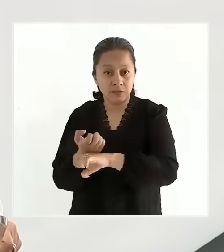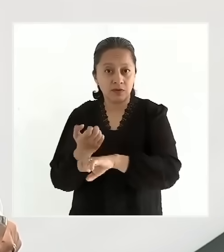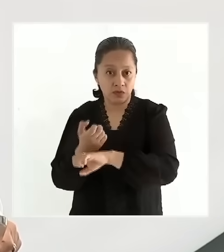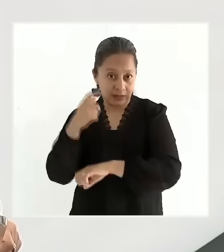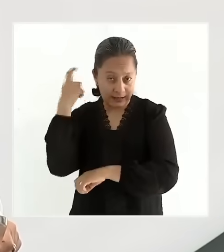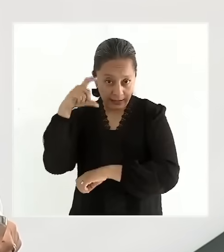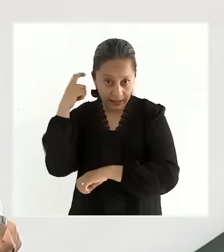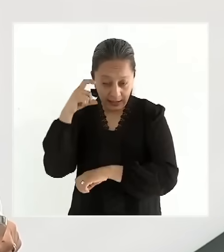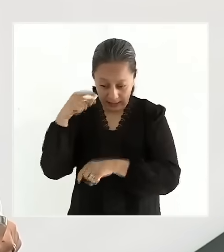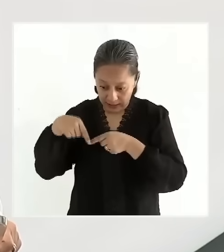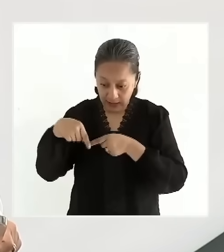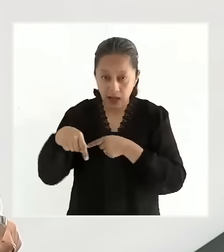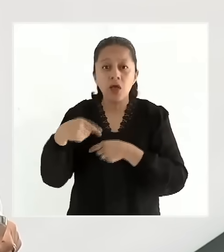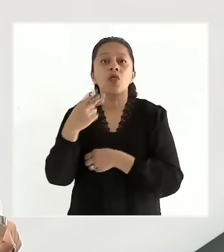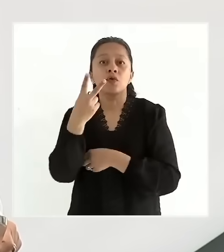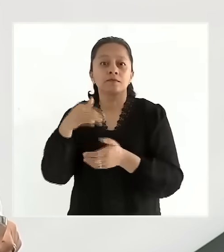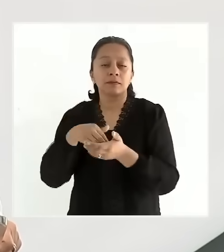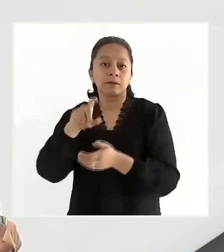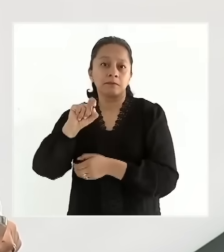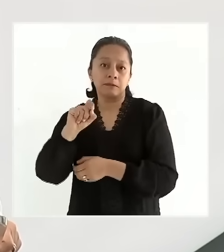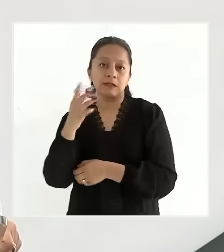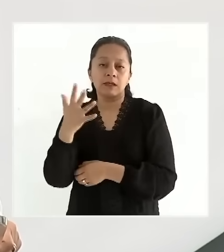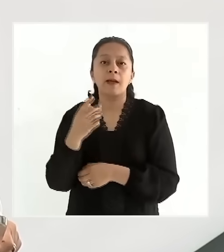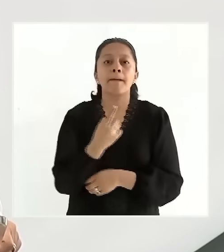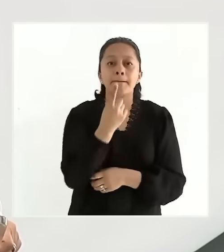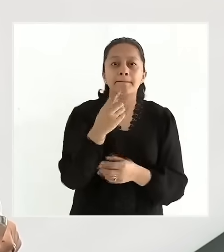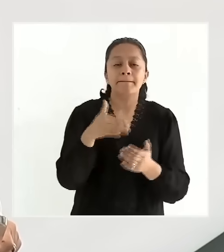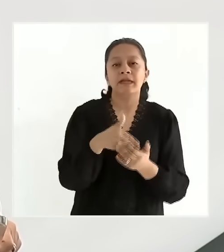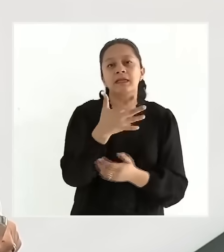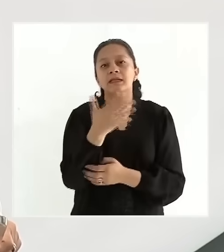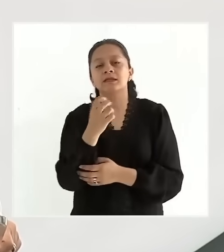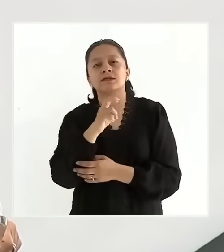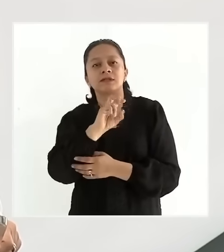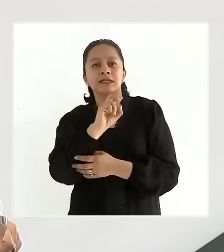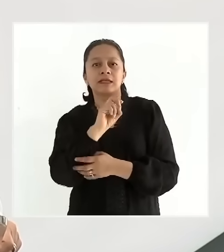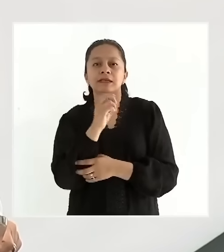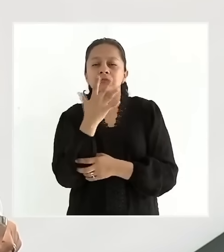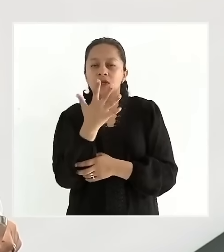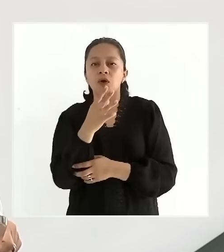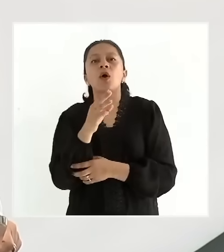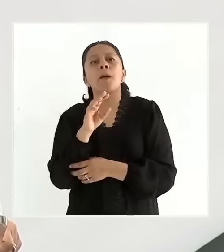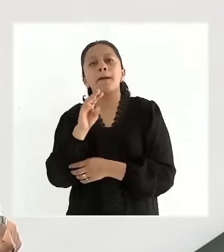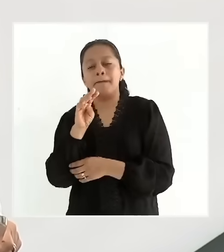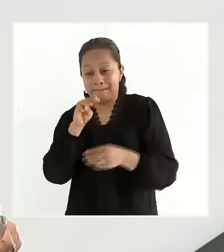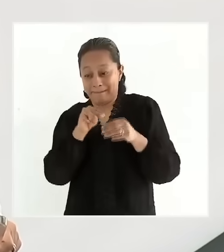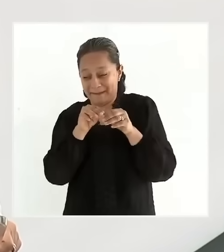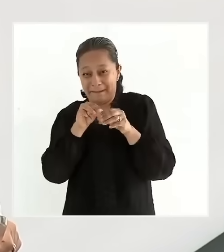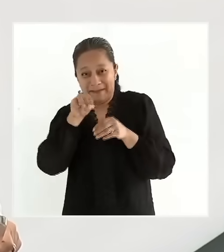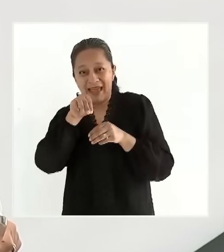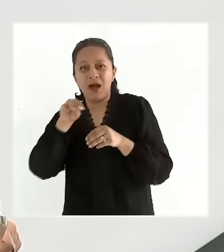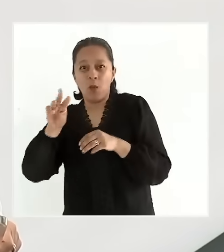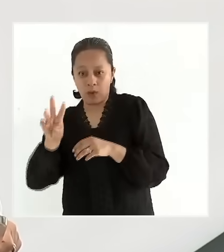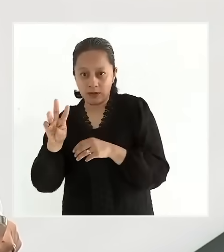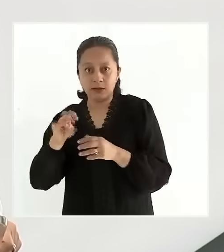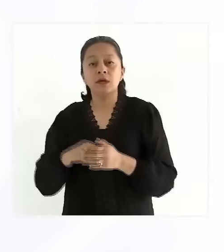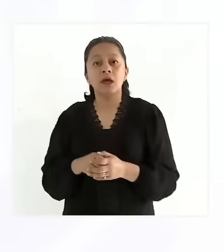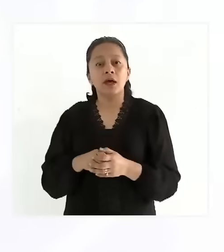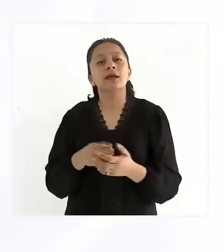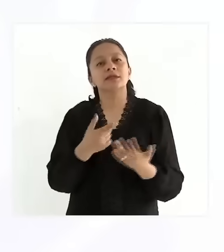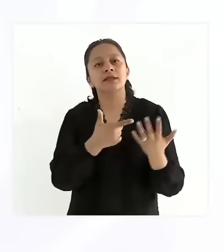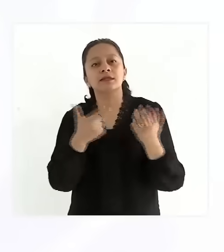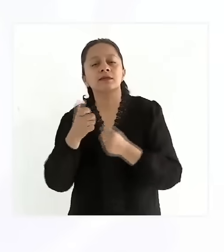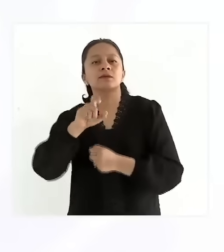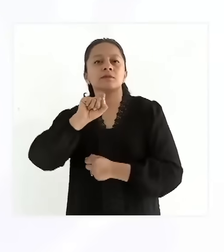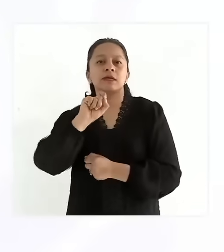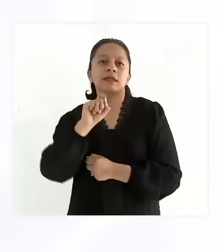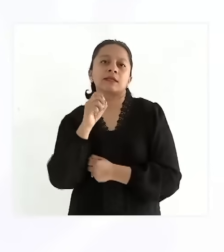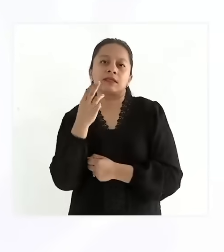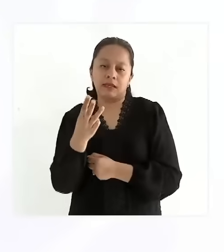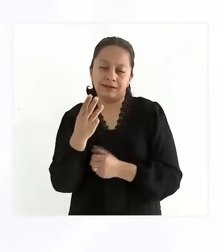presente 2025 una demanda de 1535 MW, donde la capacidad instalada de la entidad era de 723 MW,